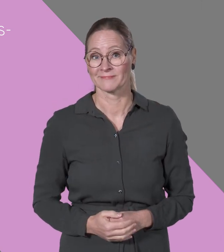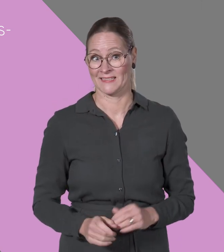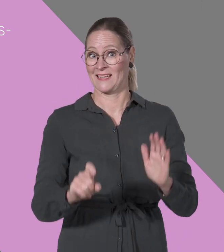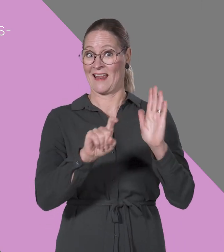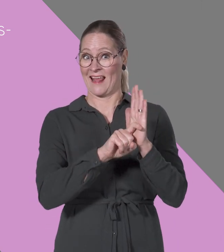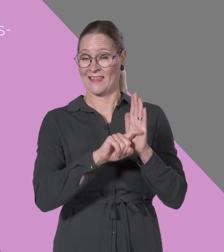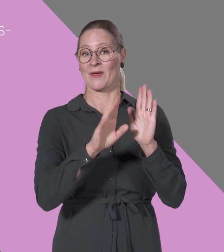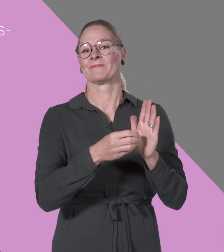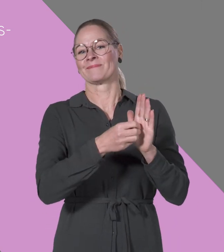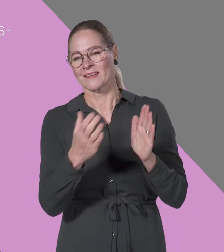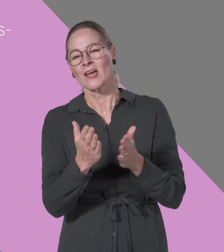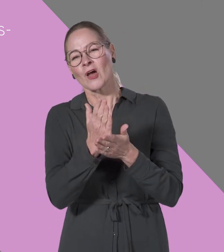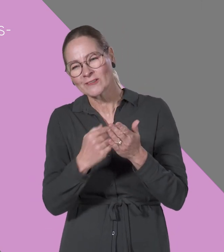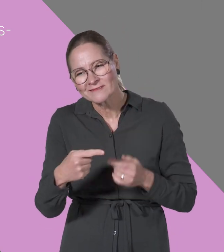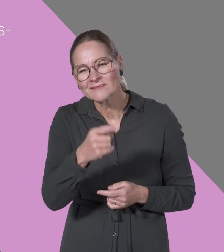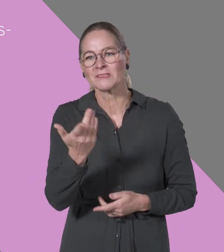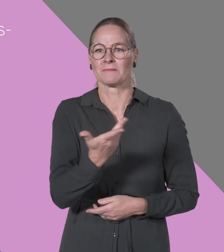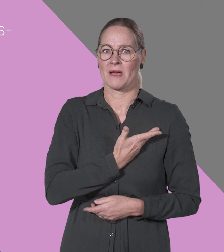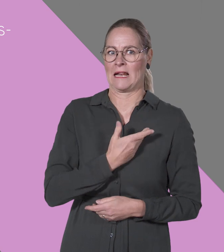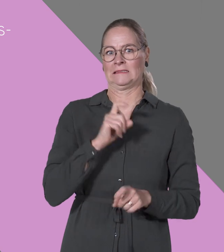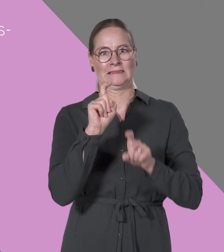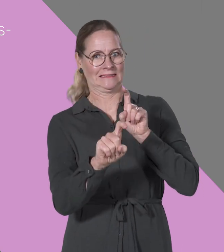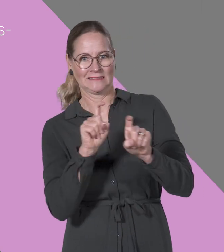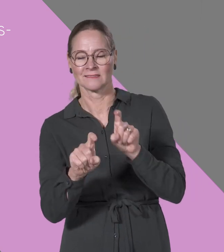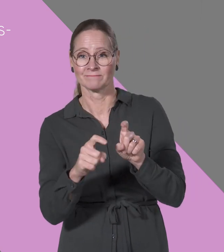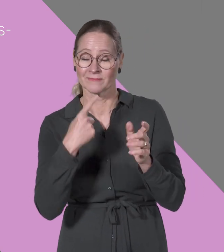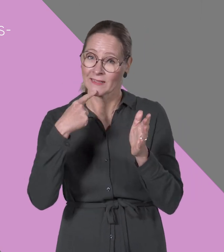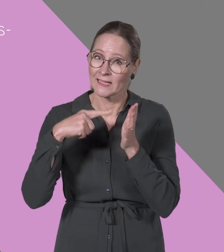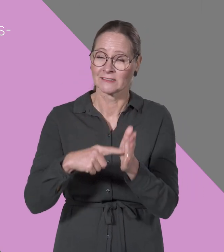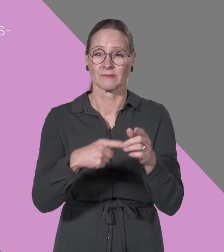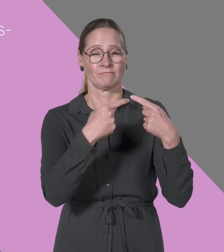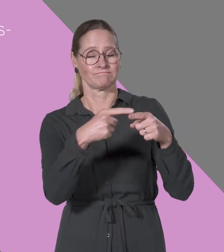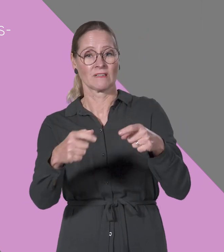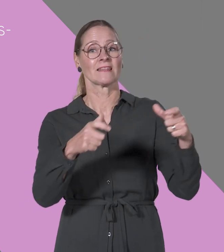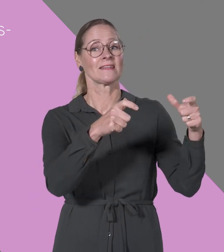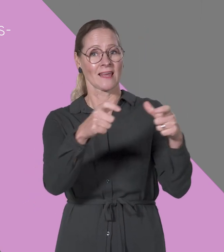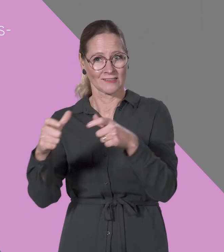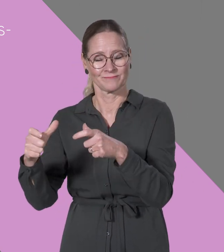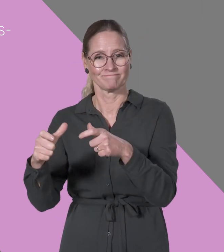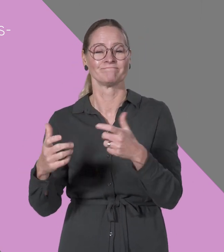Laki on saanut osakseen myös paljon kritiikkiä muun muassa eri järjestöiltä, -